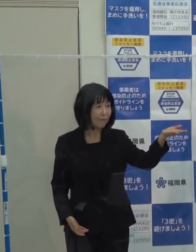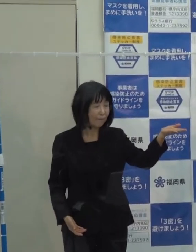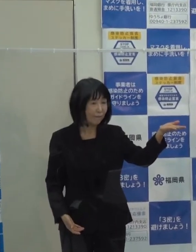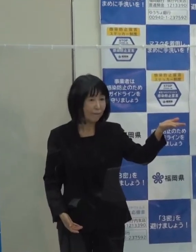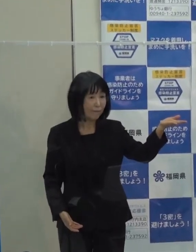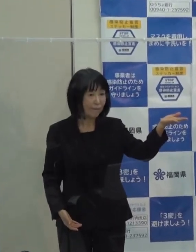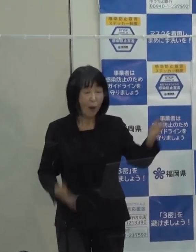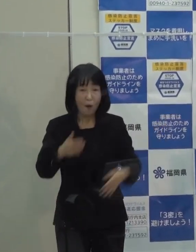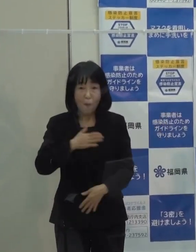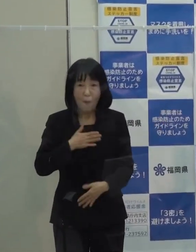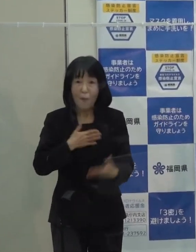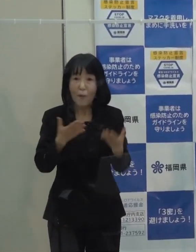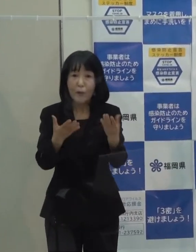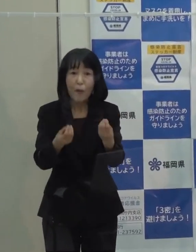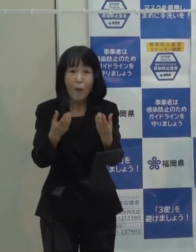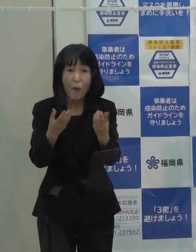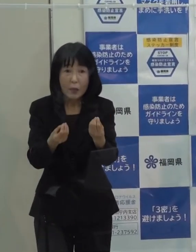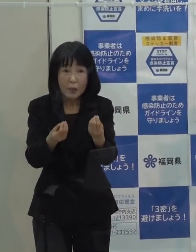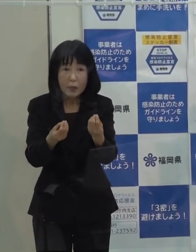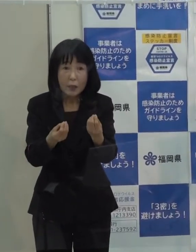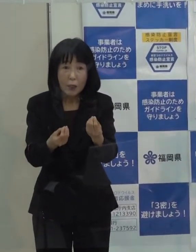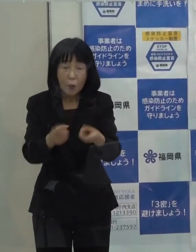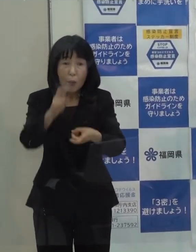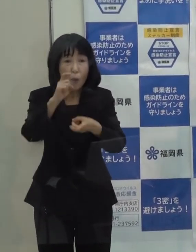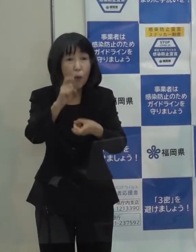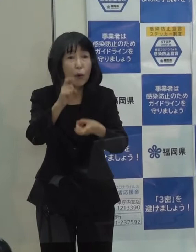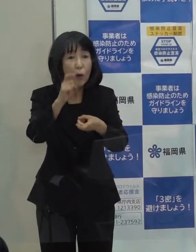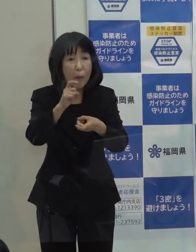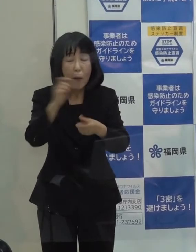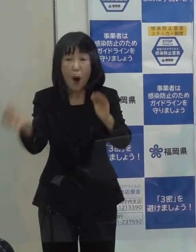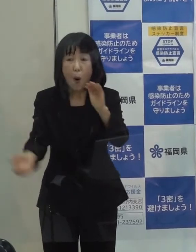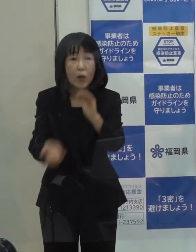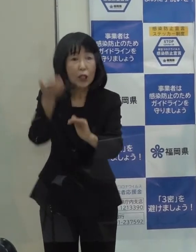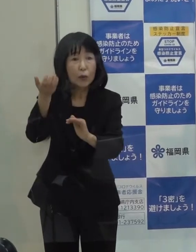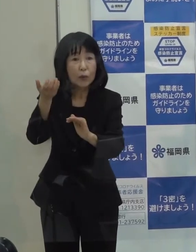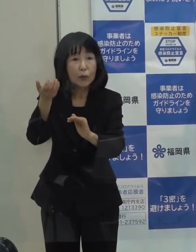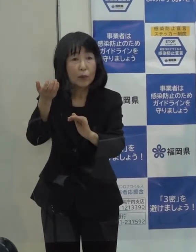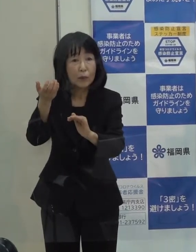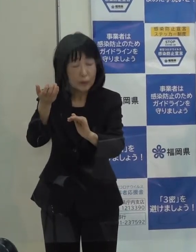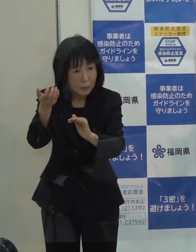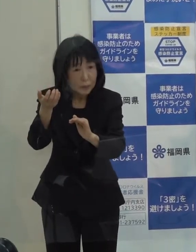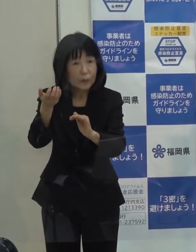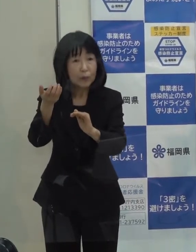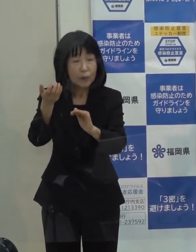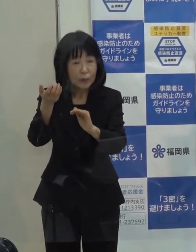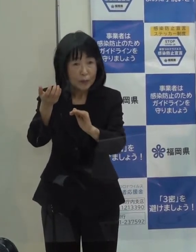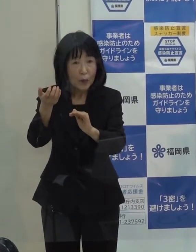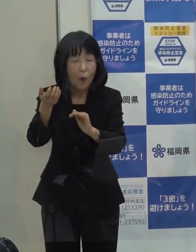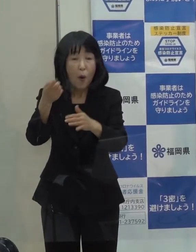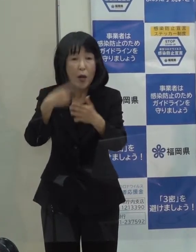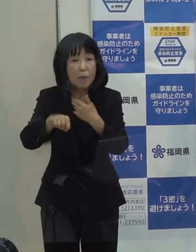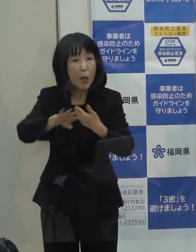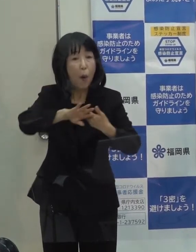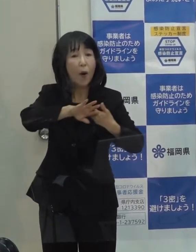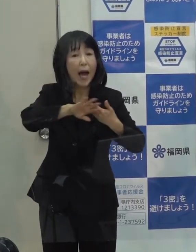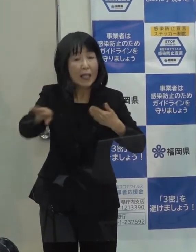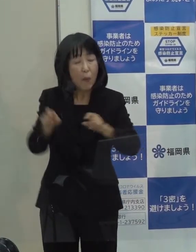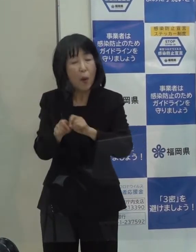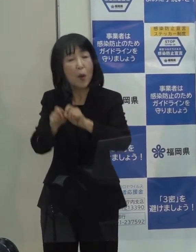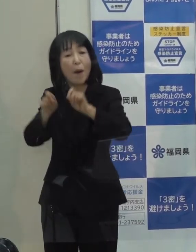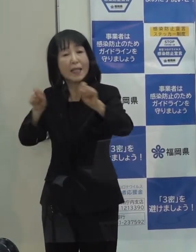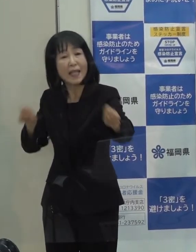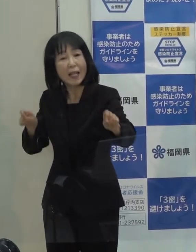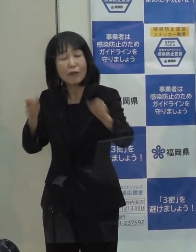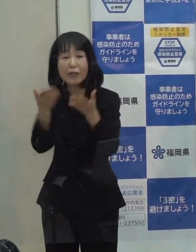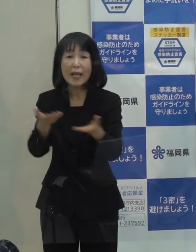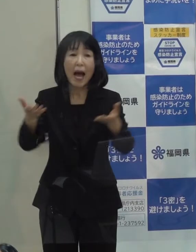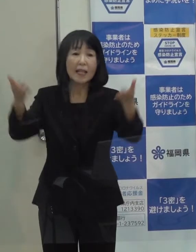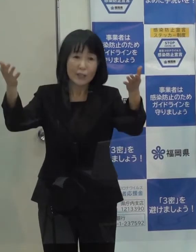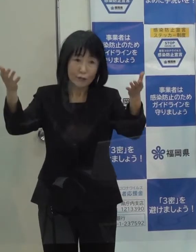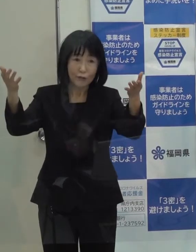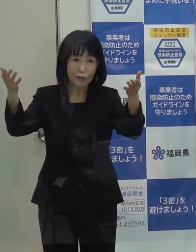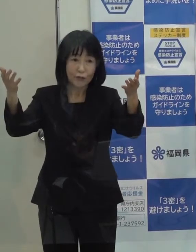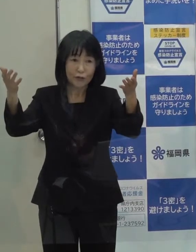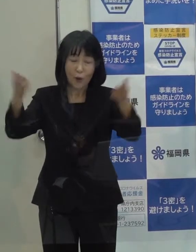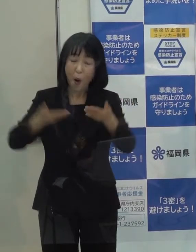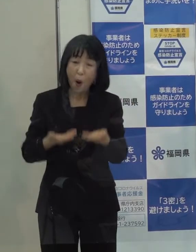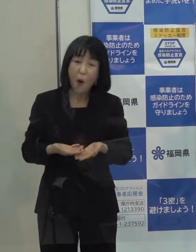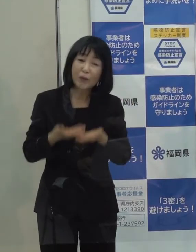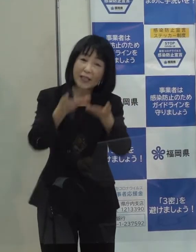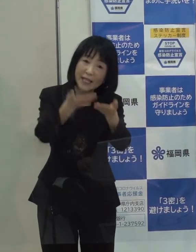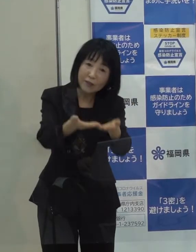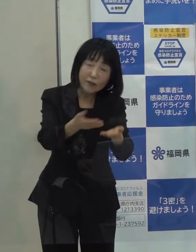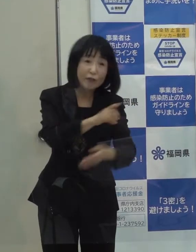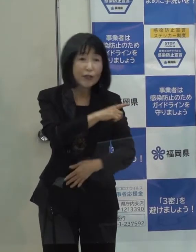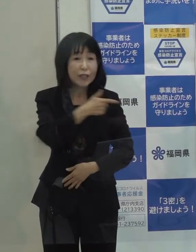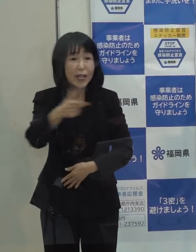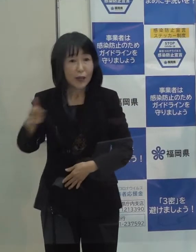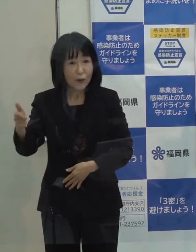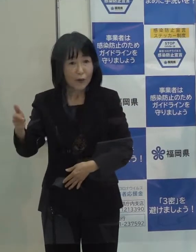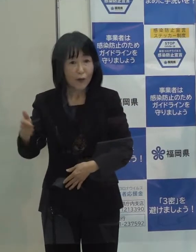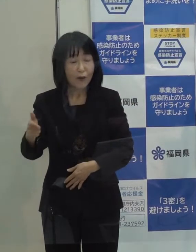御承知のとおり 「発」という文字は おこす 生じるといった意味のほかに 伸ばしていく 盛んにする 送り出す という意味もあります